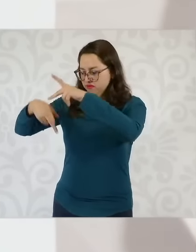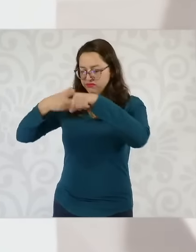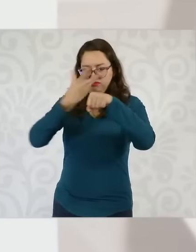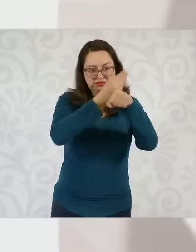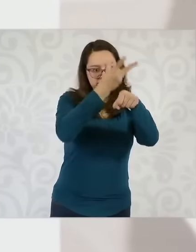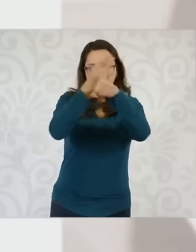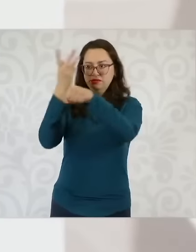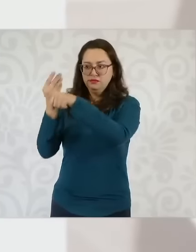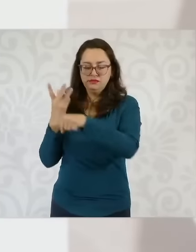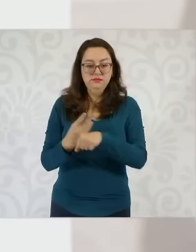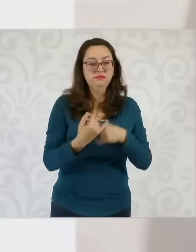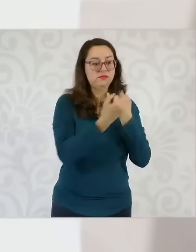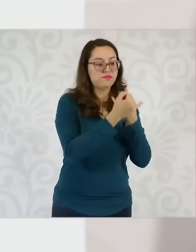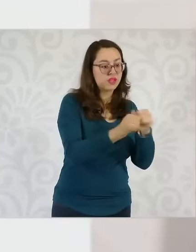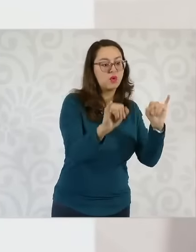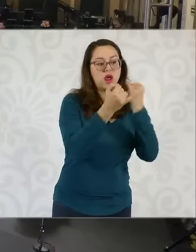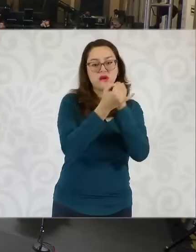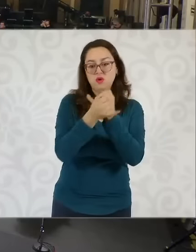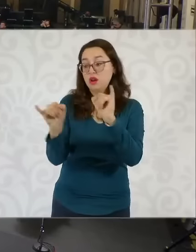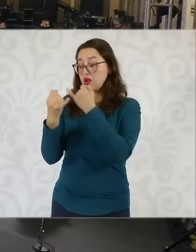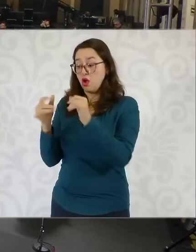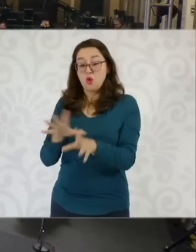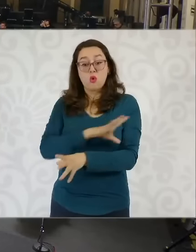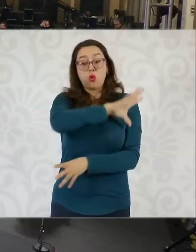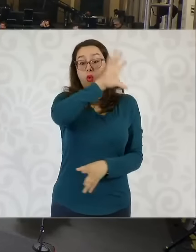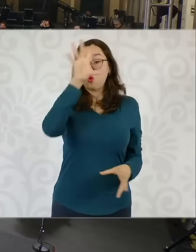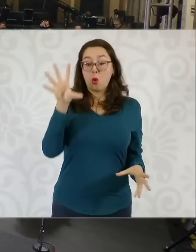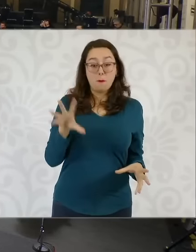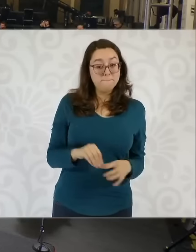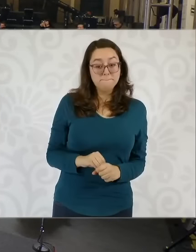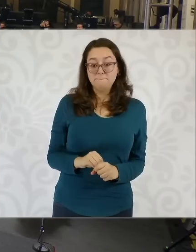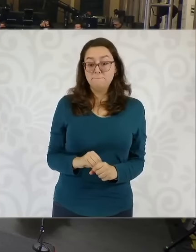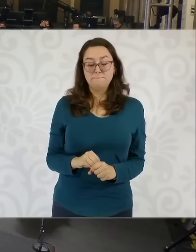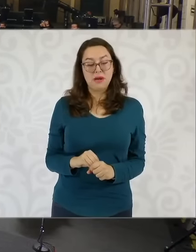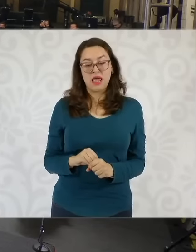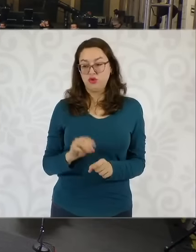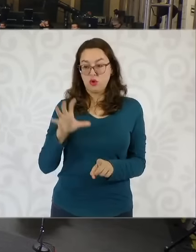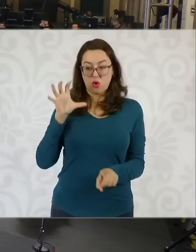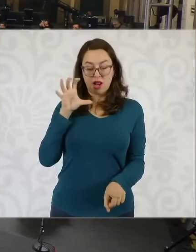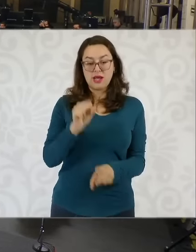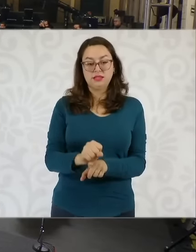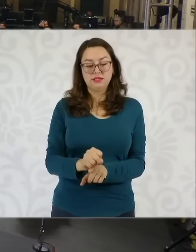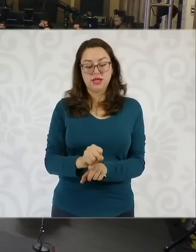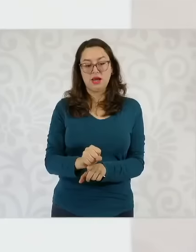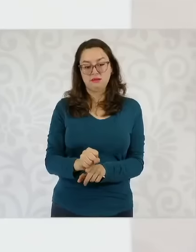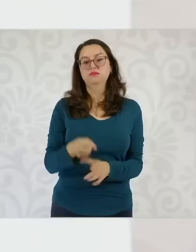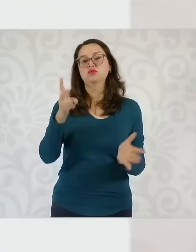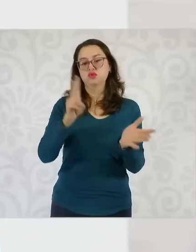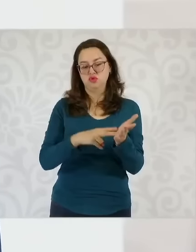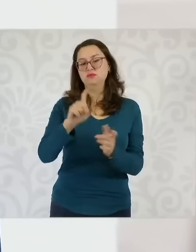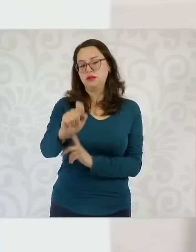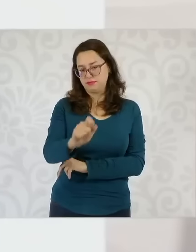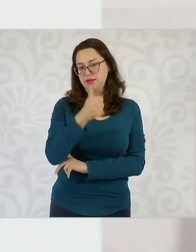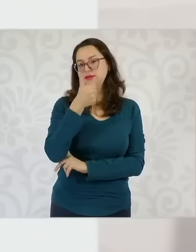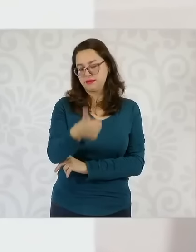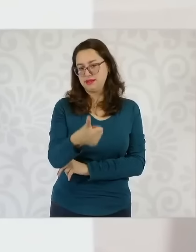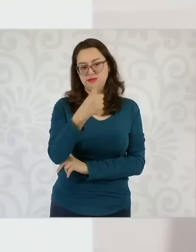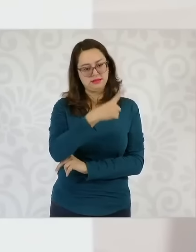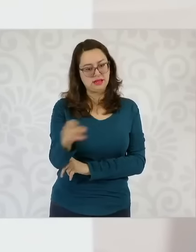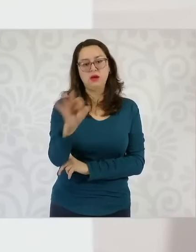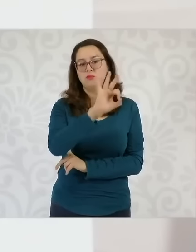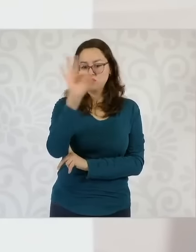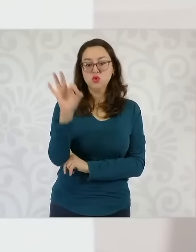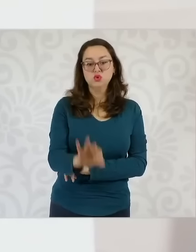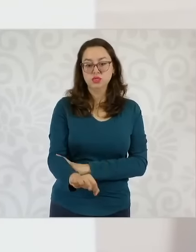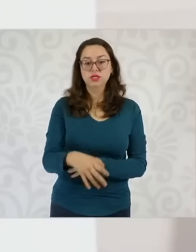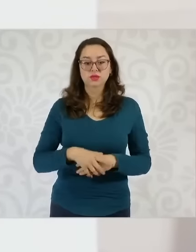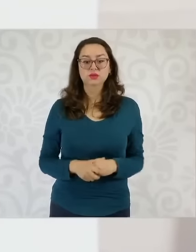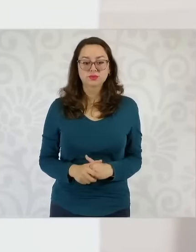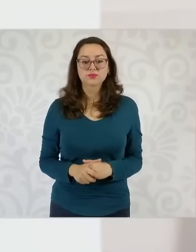estará listo pensamos en el primer semestre del 26 ¿no completamente listo y operando al 100%